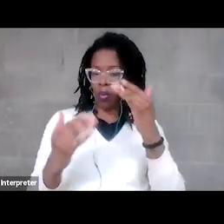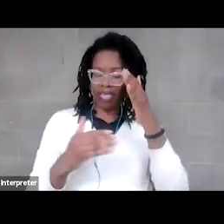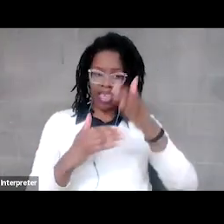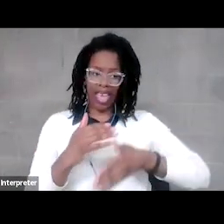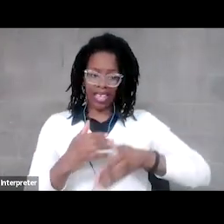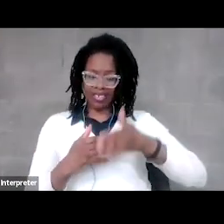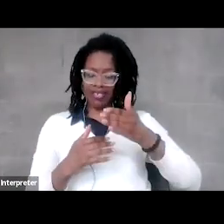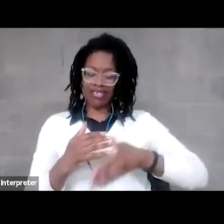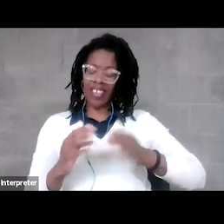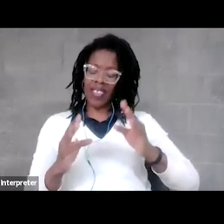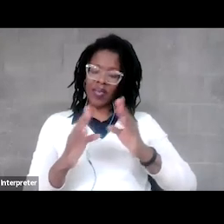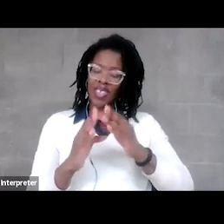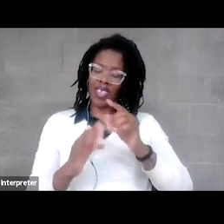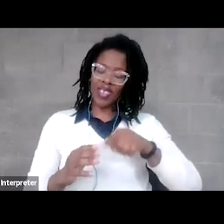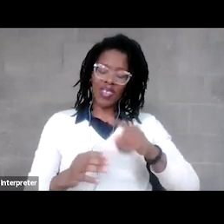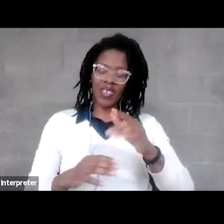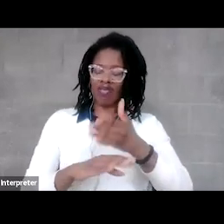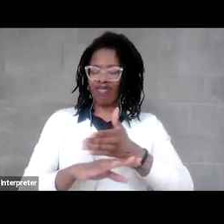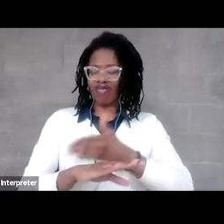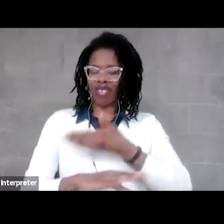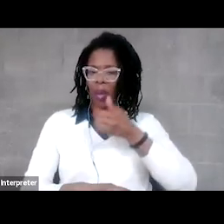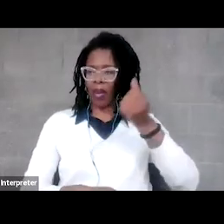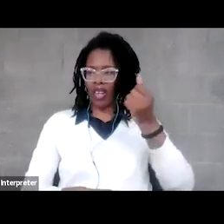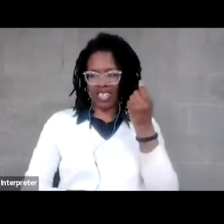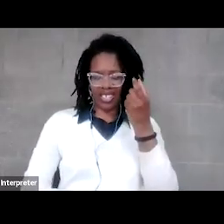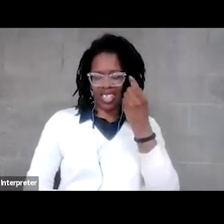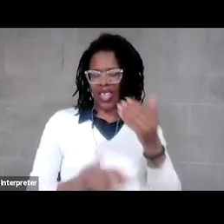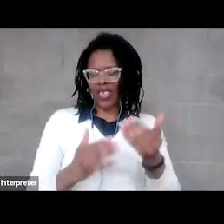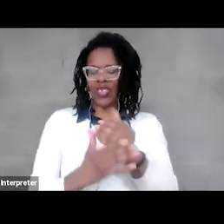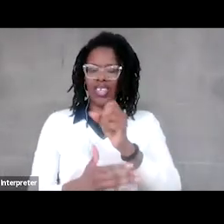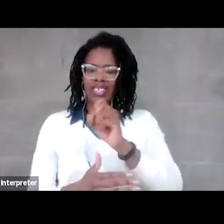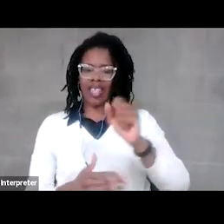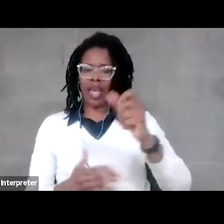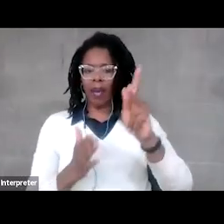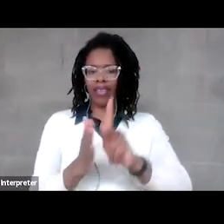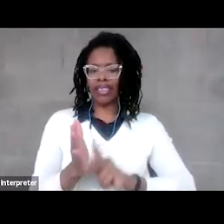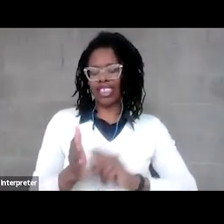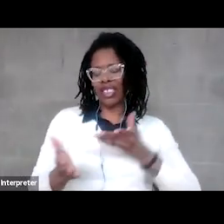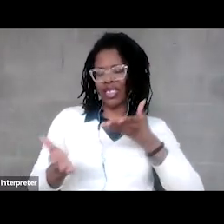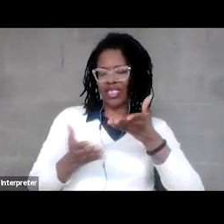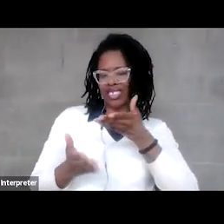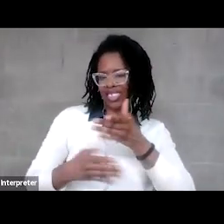tengan una mejor comprensión de algunas de las nuevas y actualizadas políticas y servicios de la SSA disponibles.